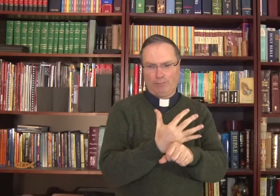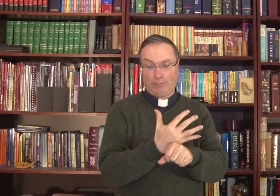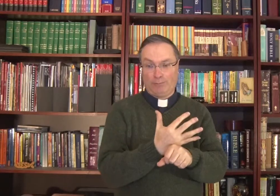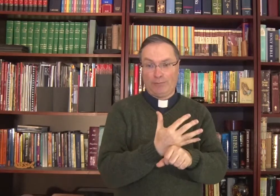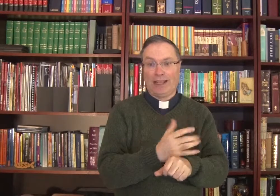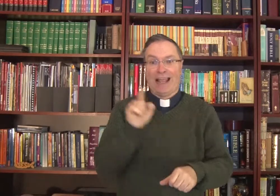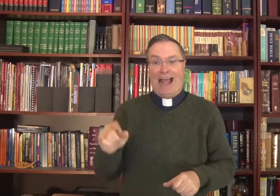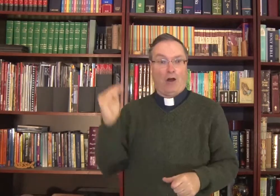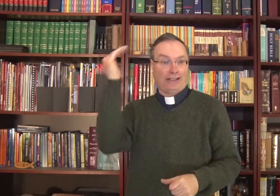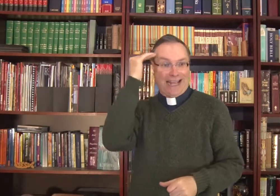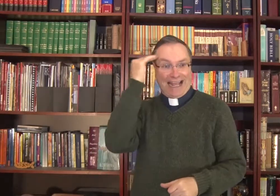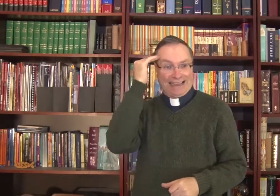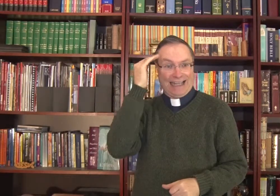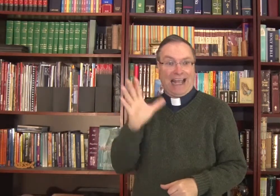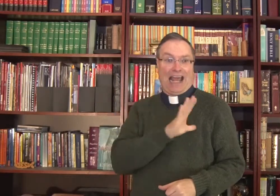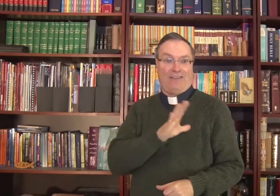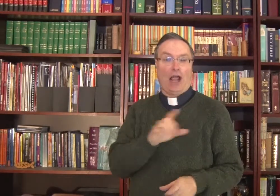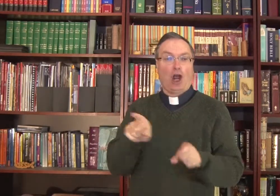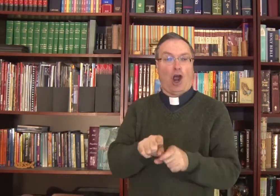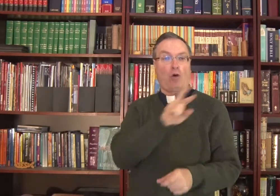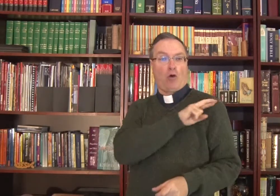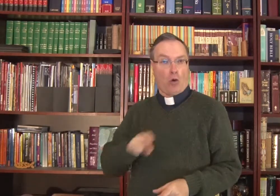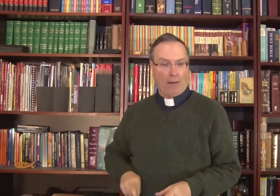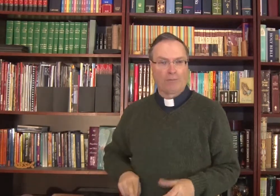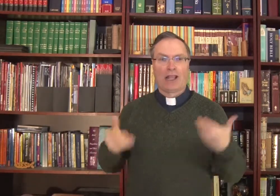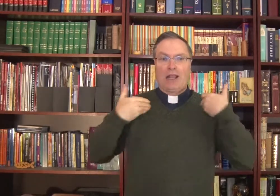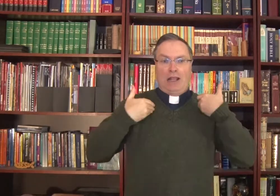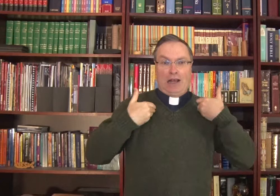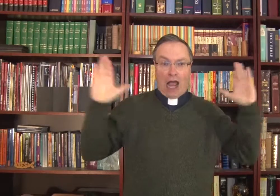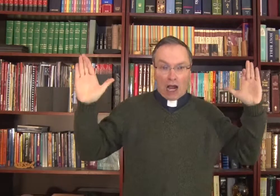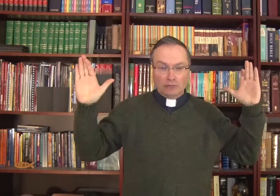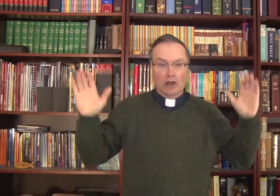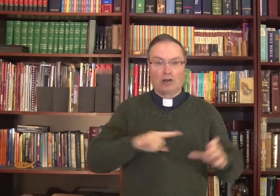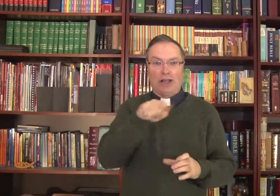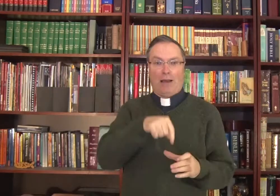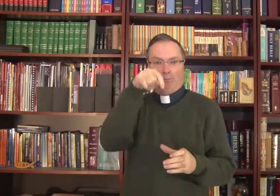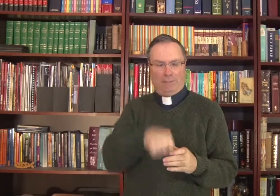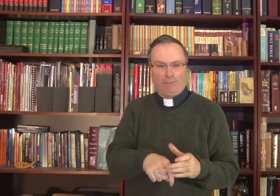À leur tête, elles avaient comme roi l’ange de l’abîme,